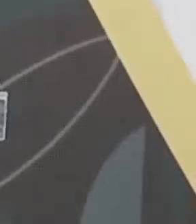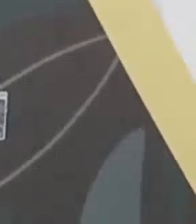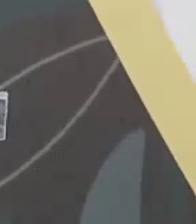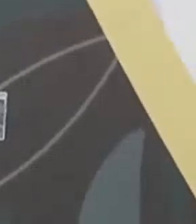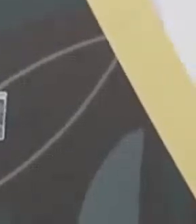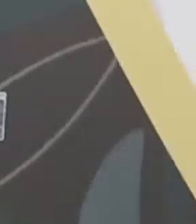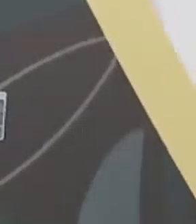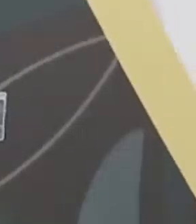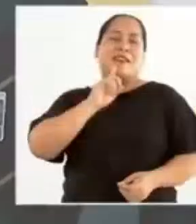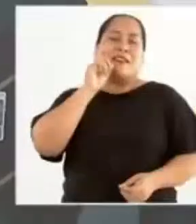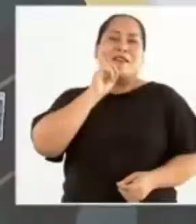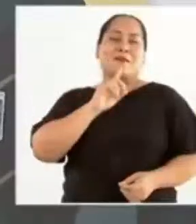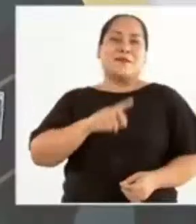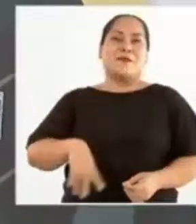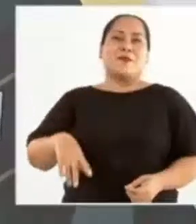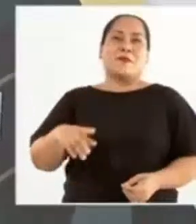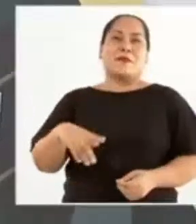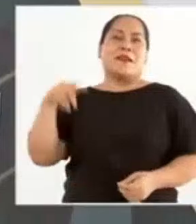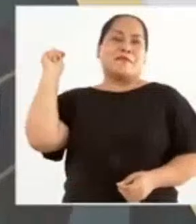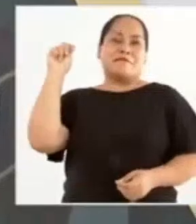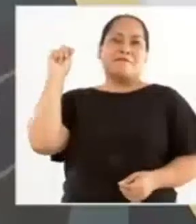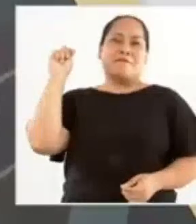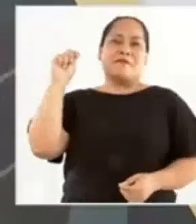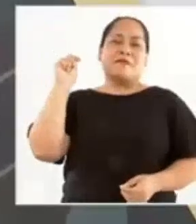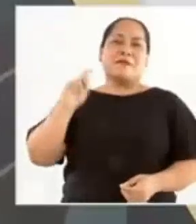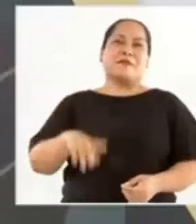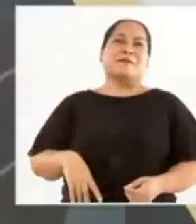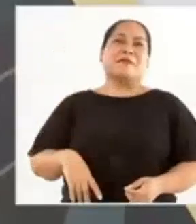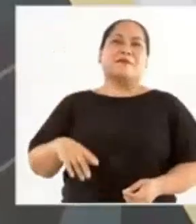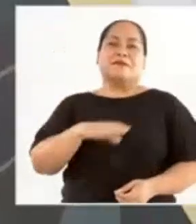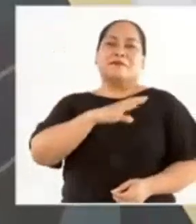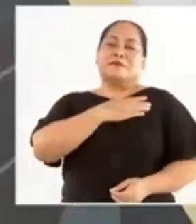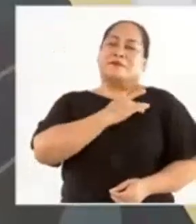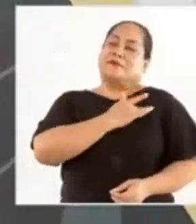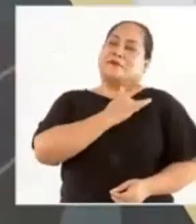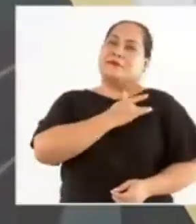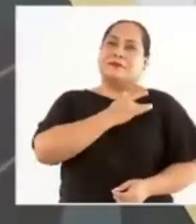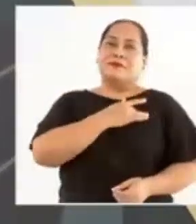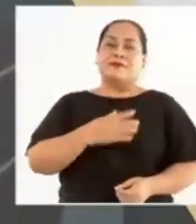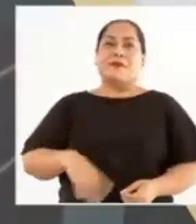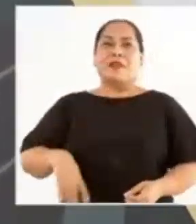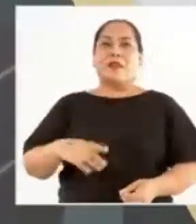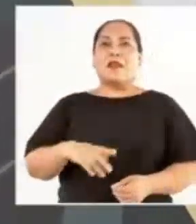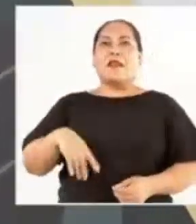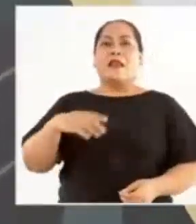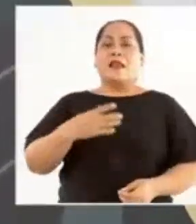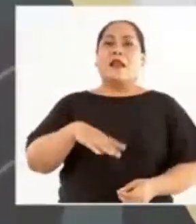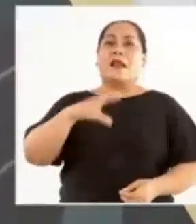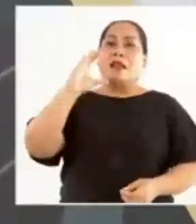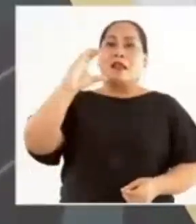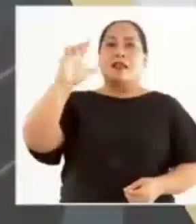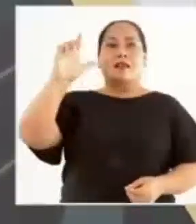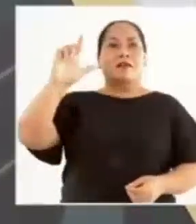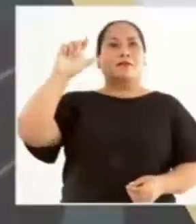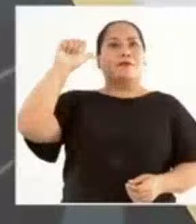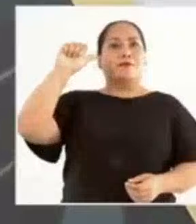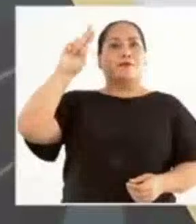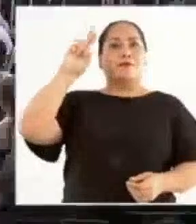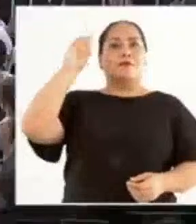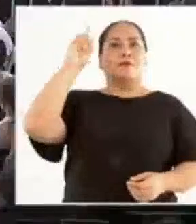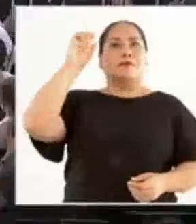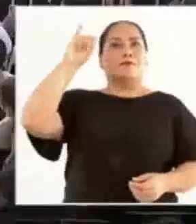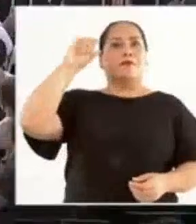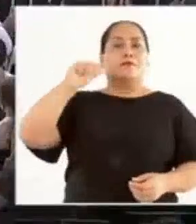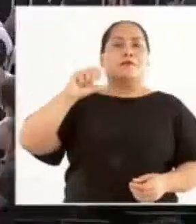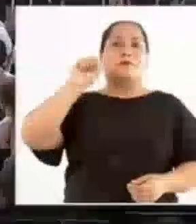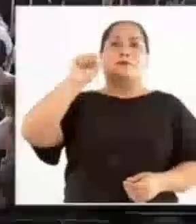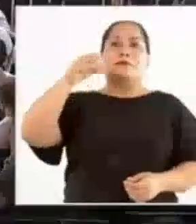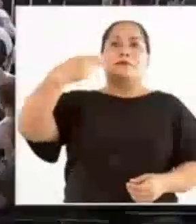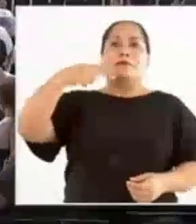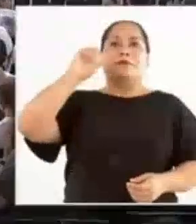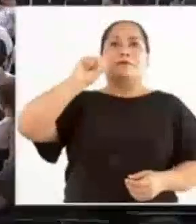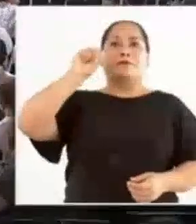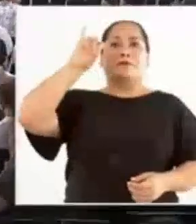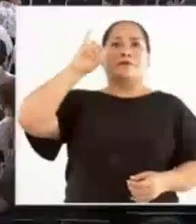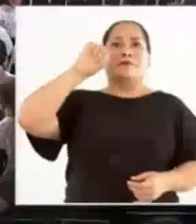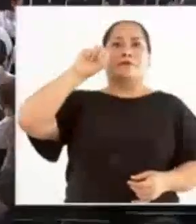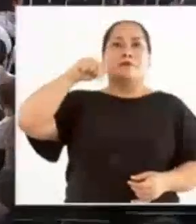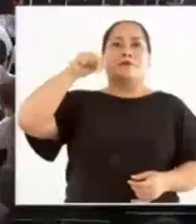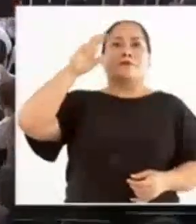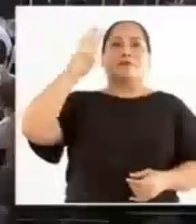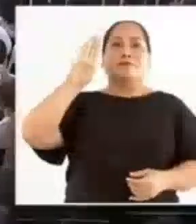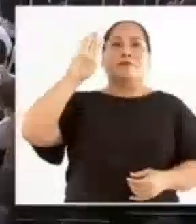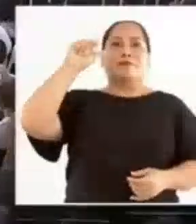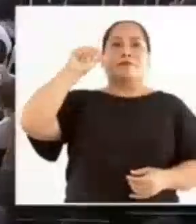a nuestra querida presidenta de México, la doctora Claudia Shembardo. [Aplausos]